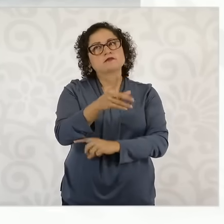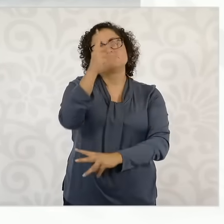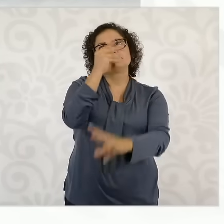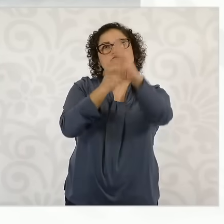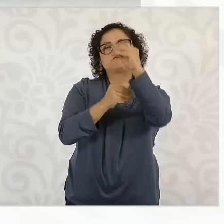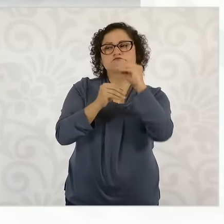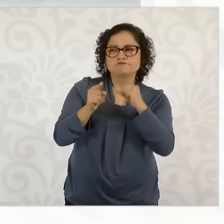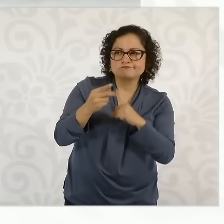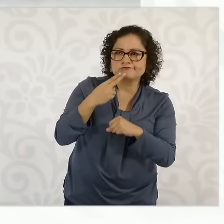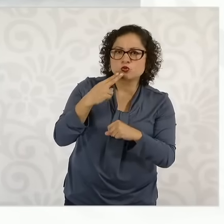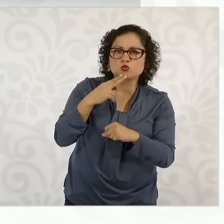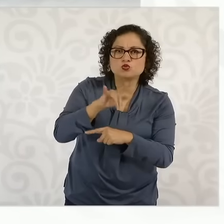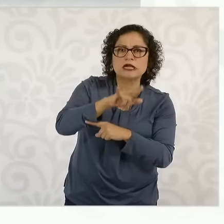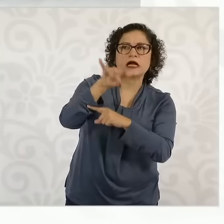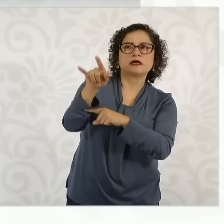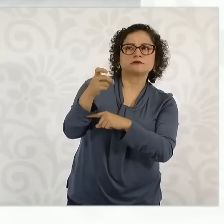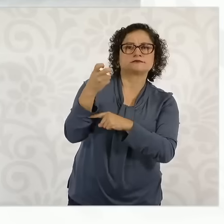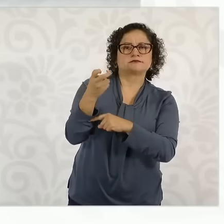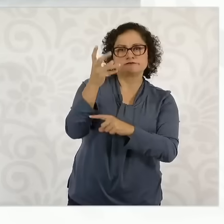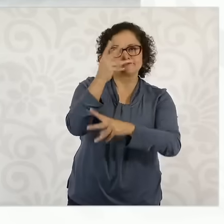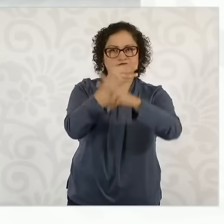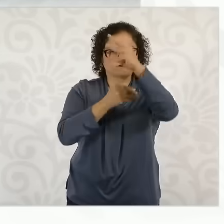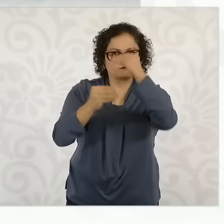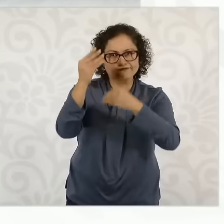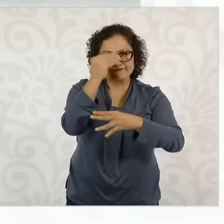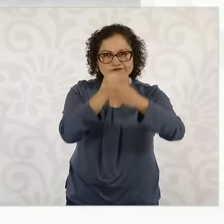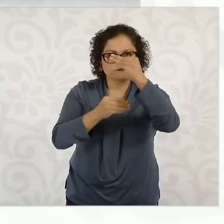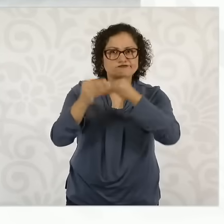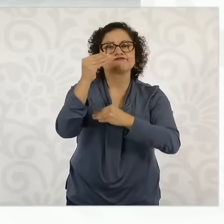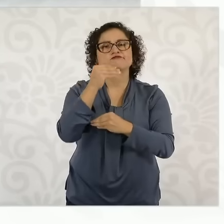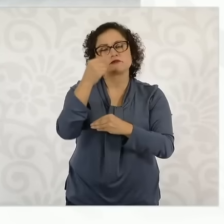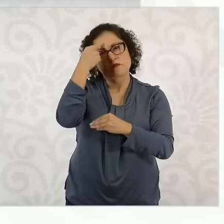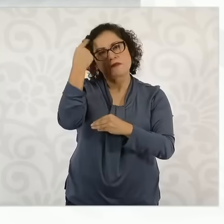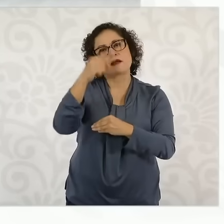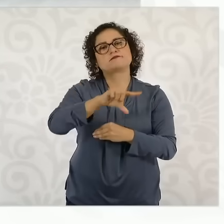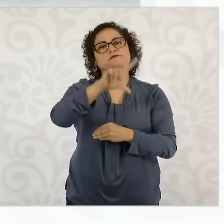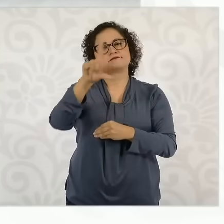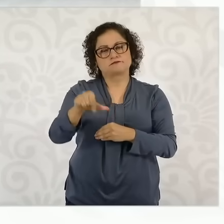necesarias para operar esta aeronave en sus vuelos comerciales. Aquí ahorita tenemos cuatro